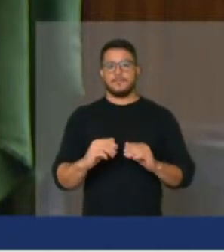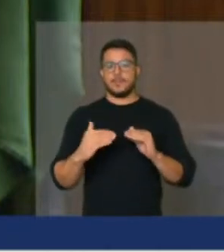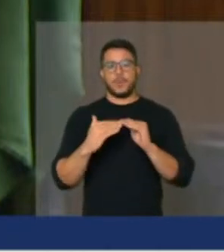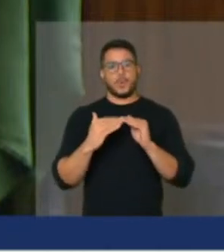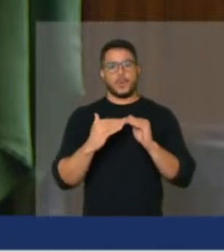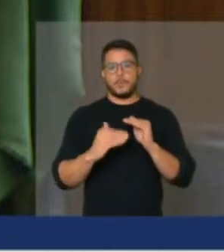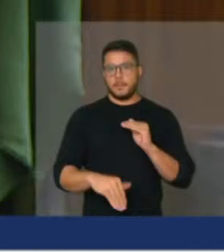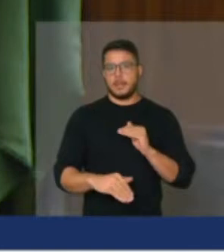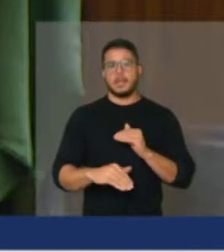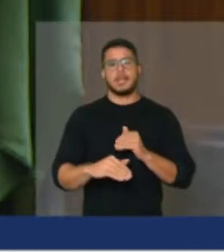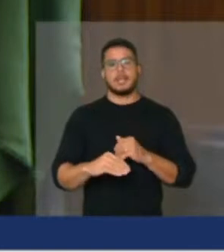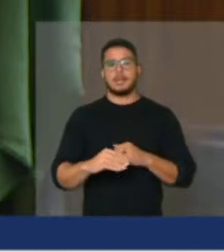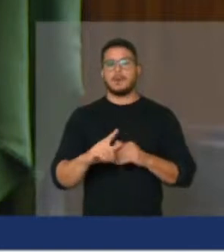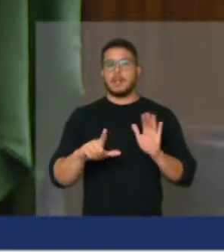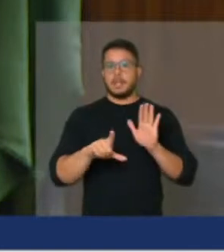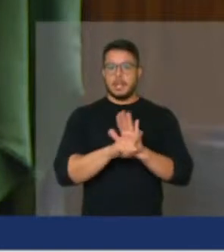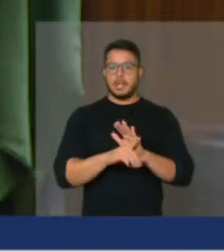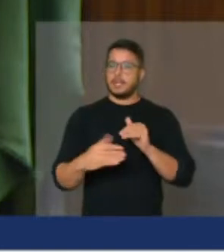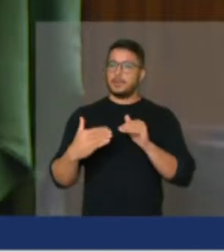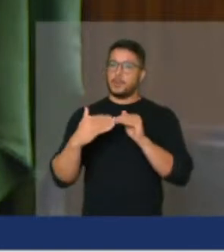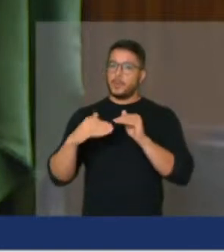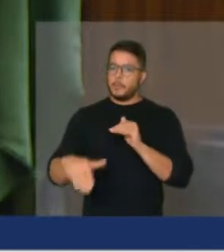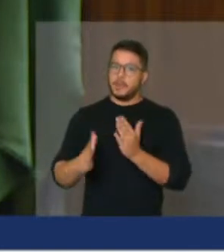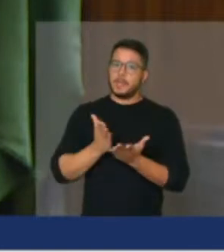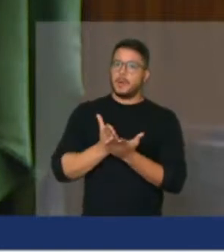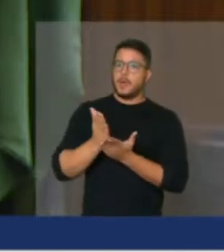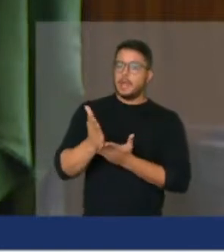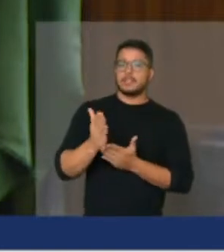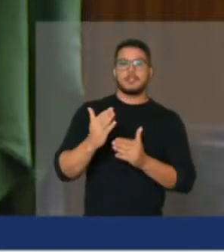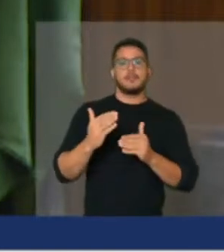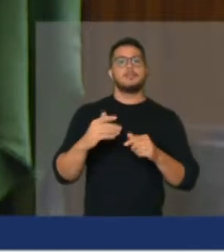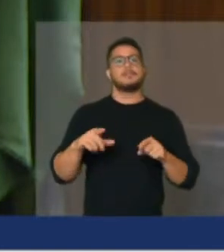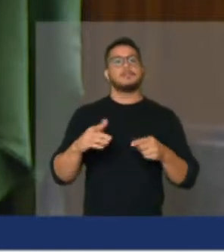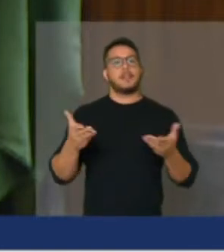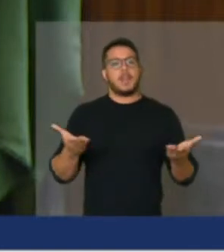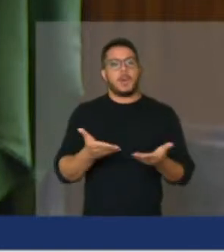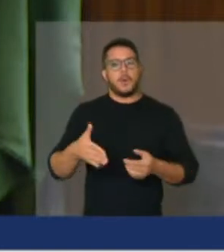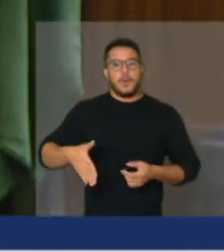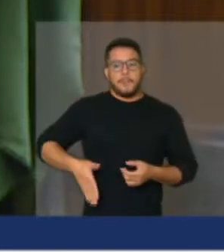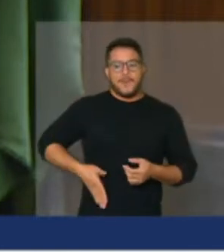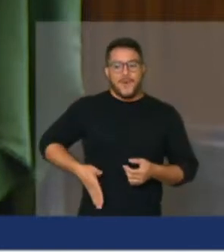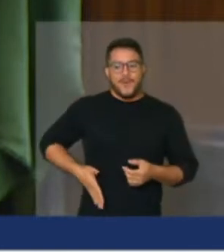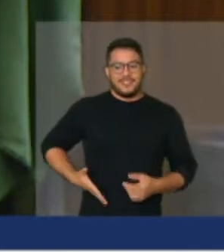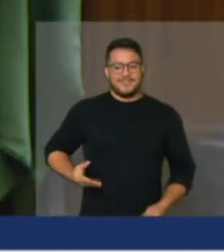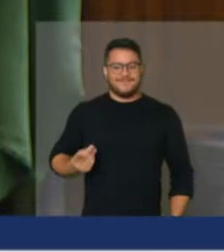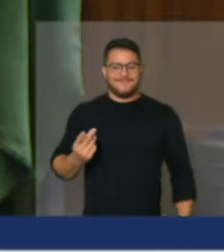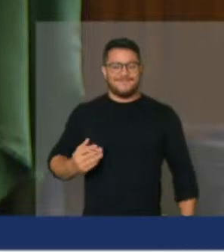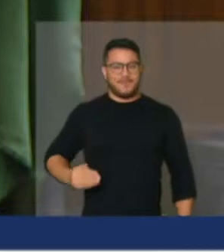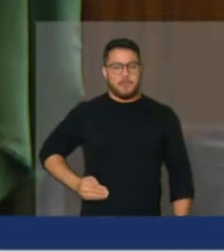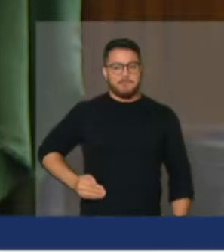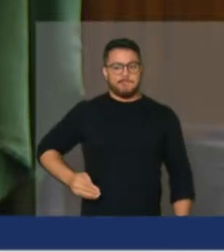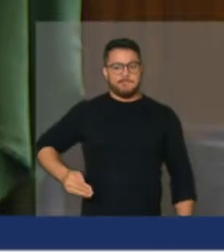ALÉM DE ILEGAL É IMORAL E ESTÁ ENGORDO ANDO DE MANEIRA CRIMINOSA O BOLSO DELE PRÓ PRIO. PORTANTO, É UM MINISTRO QUE NÃO TEM CONDIÇÃO, ABSOLUTAMENTE NENHUMA